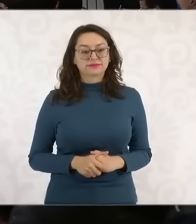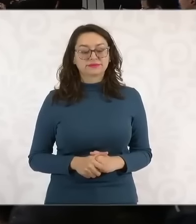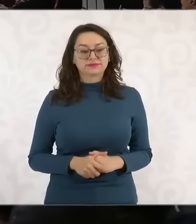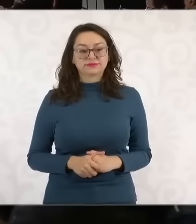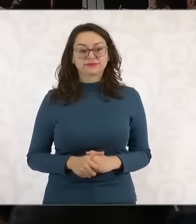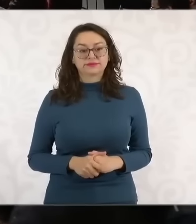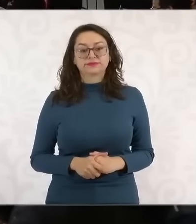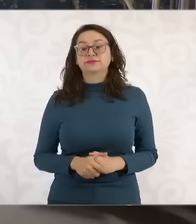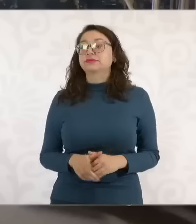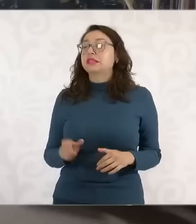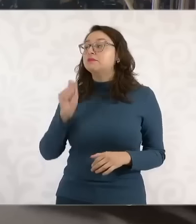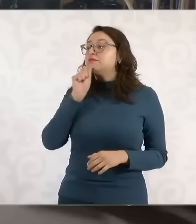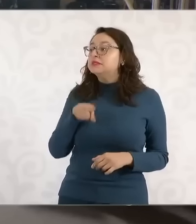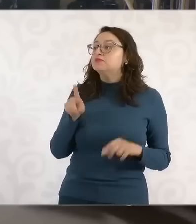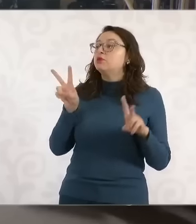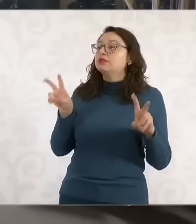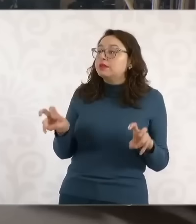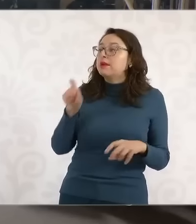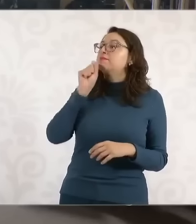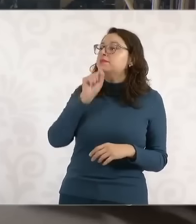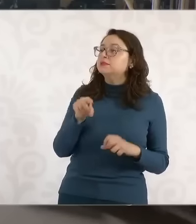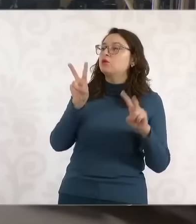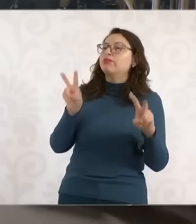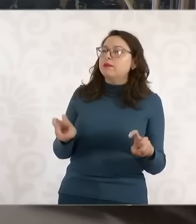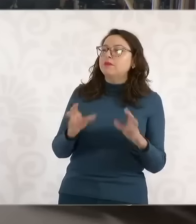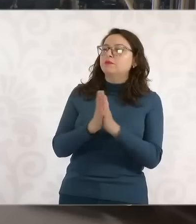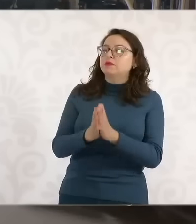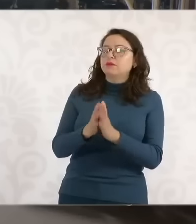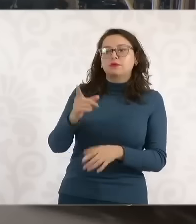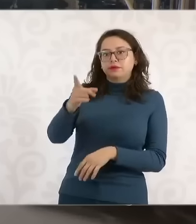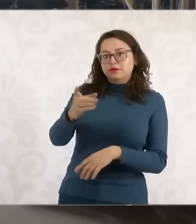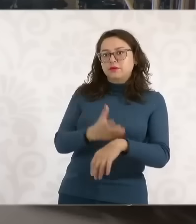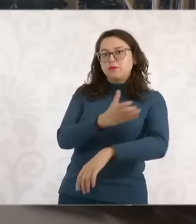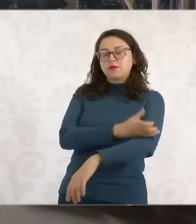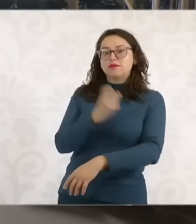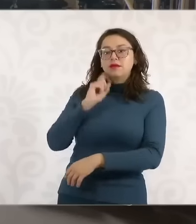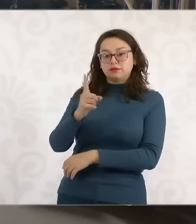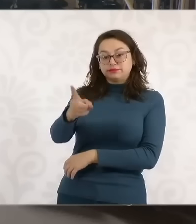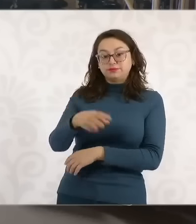sobre el tema. Sobre el tema. A ver, la compañera.